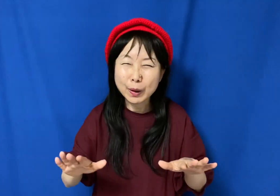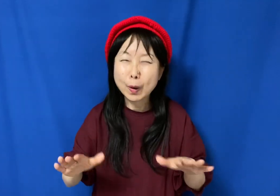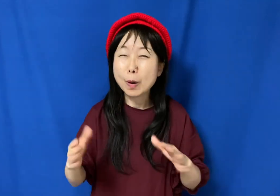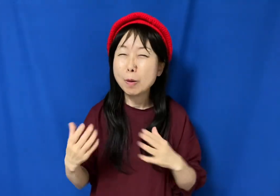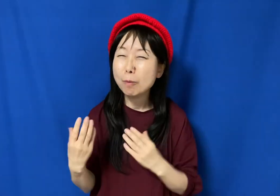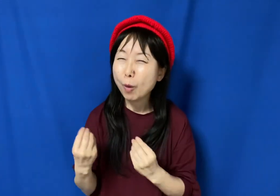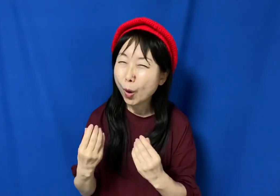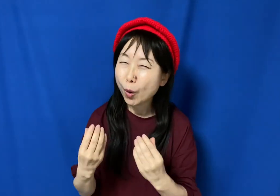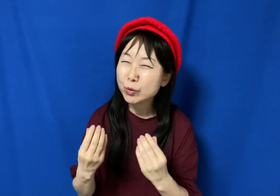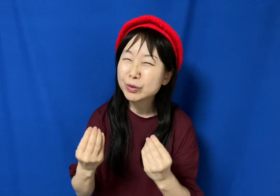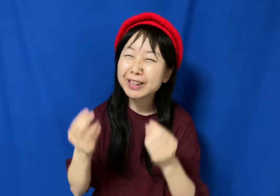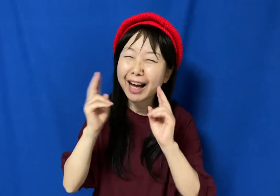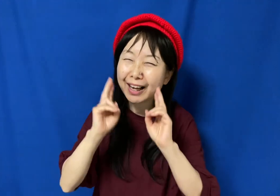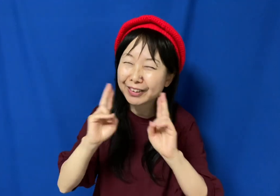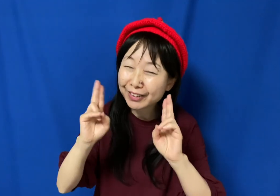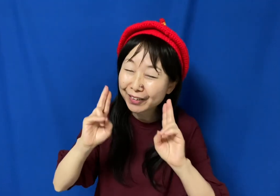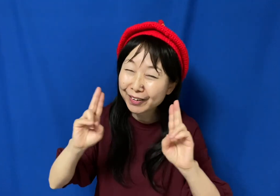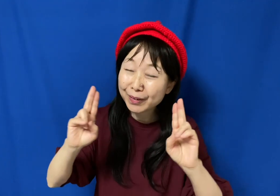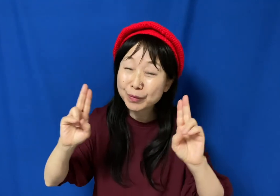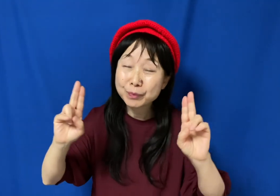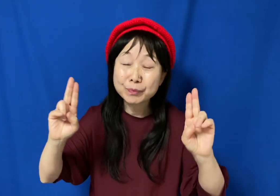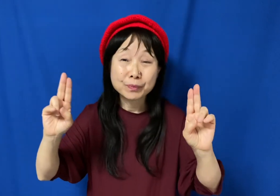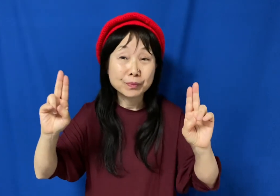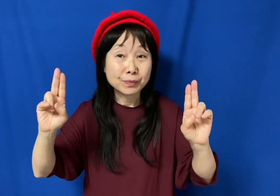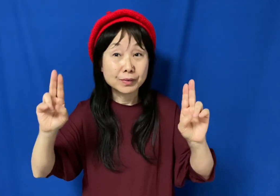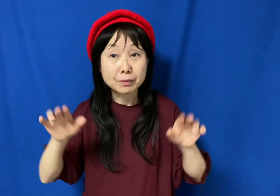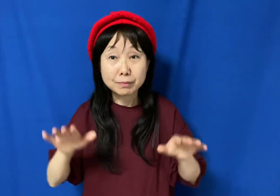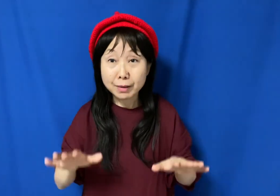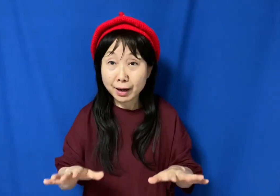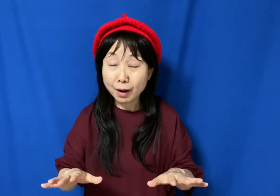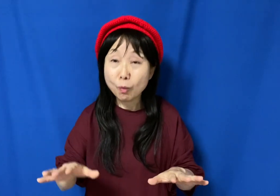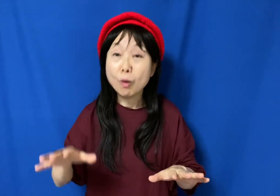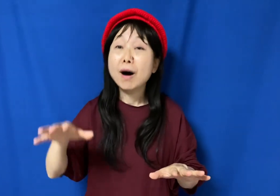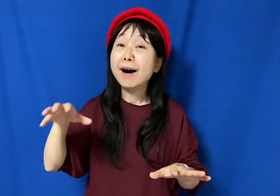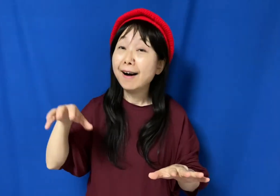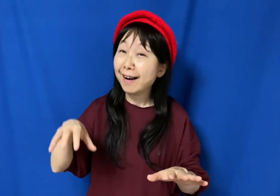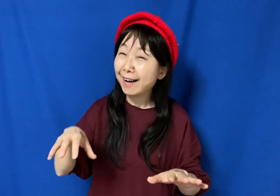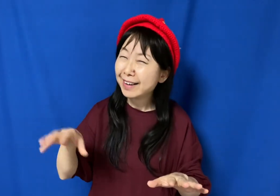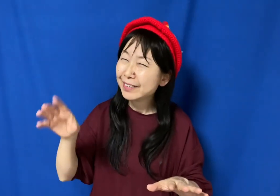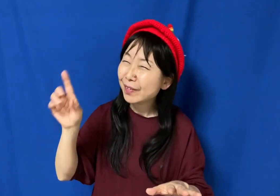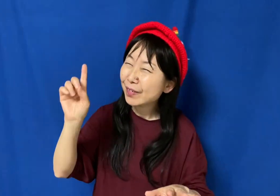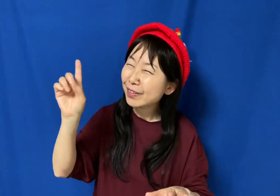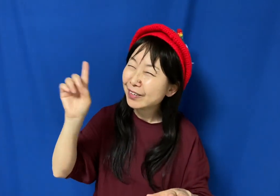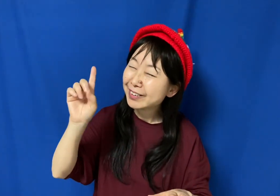今日も歌うよ 今は どこで